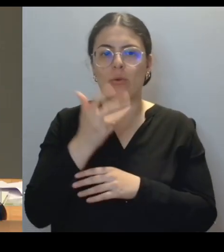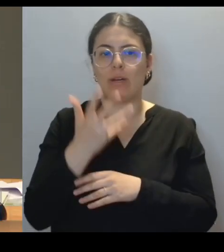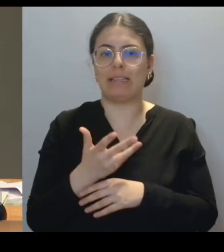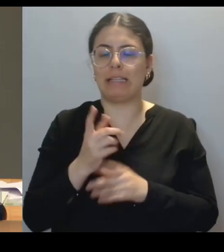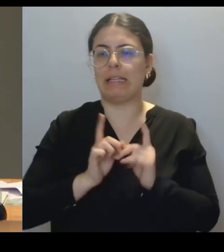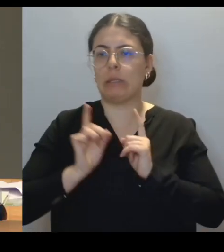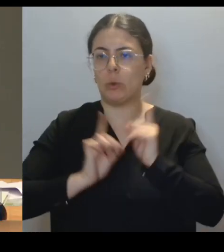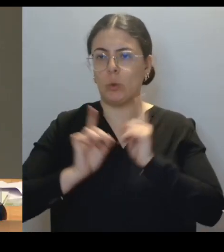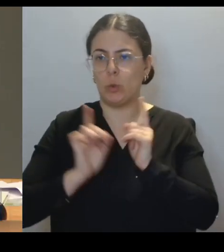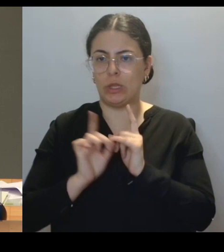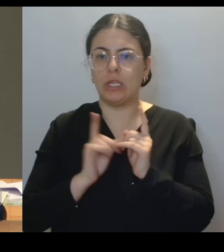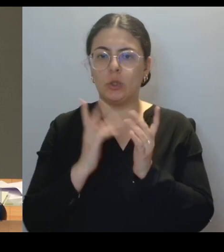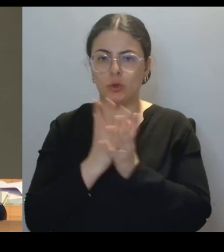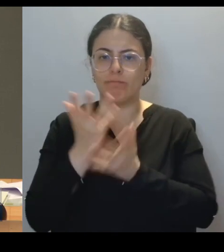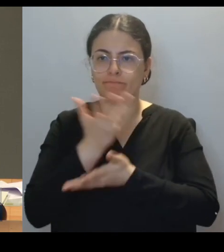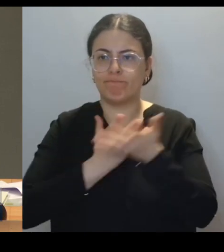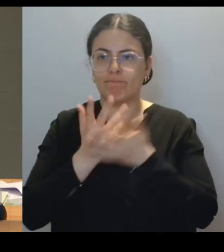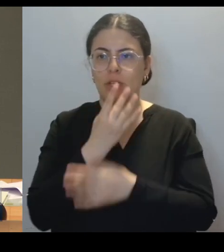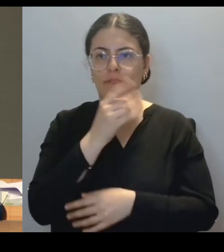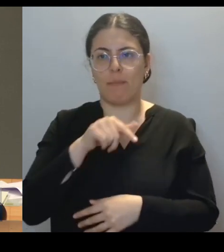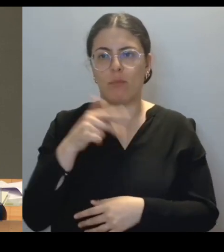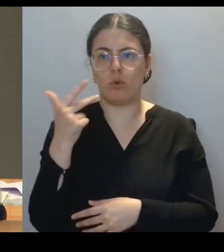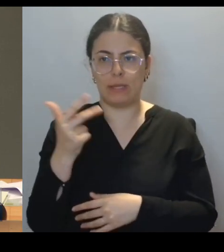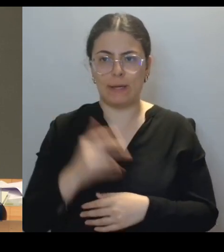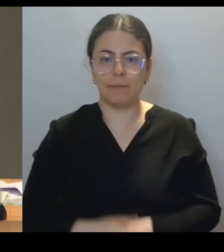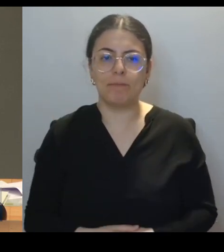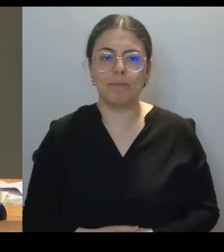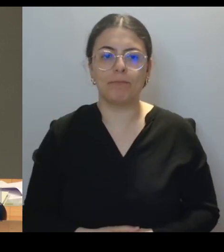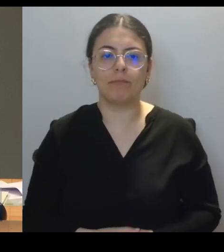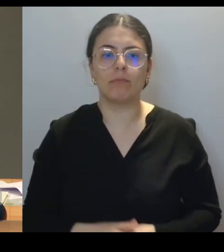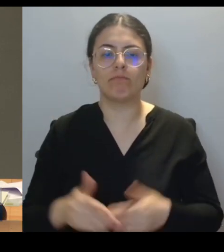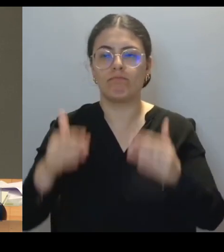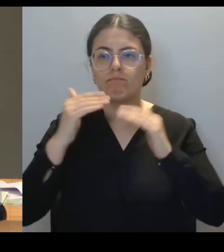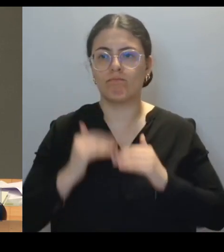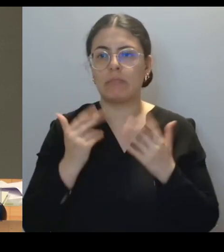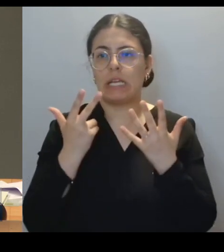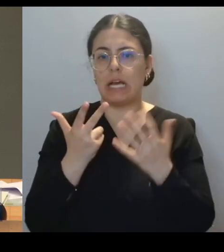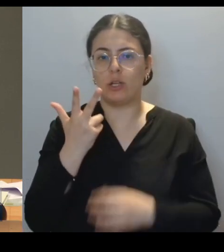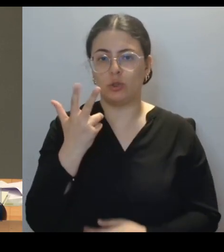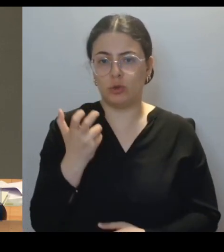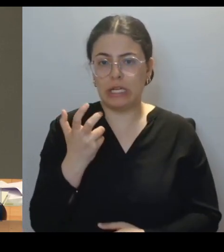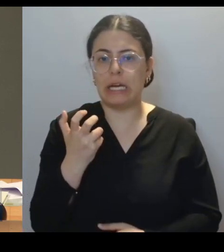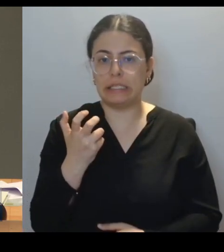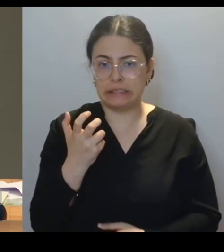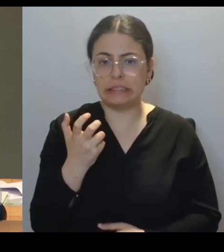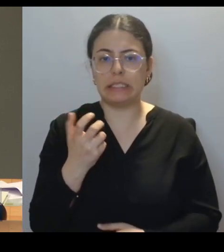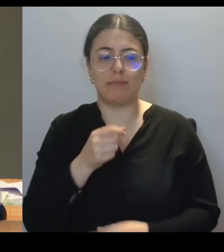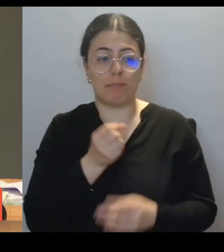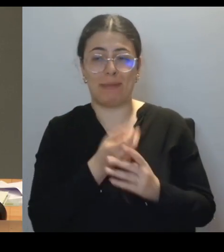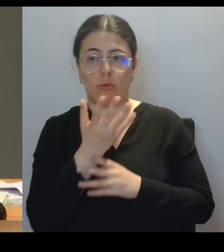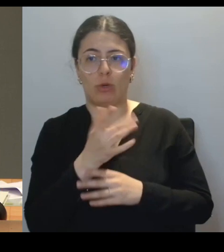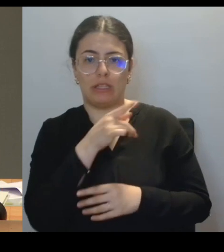Tagesordnungspunkt 38 war Priorität der Fraktion der SPD unter der Nummer 4:02. Tagesordnungspunkt